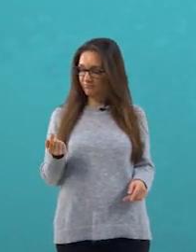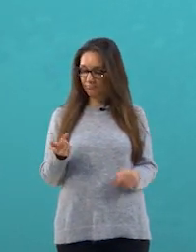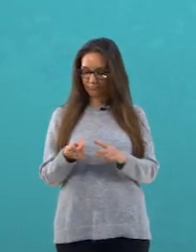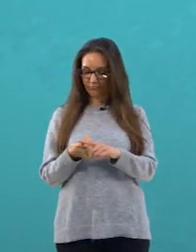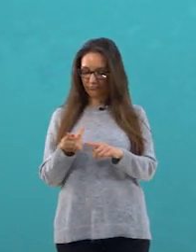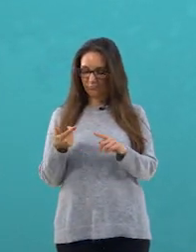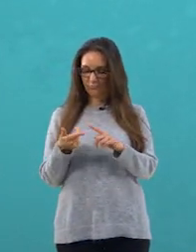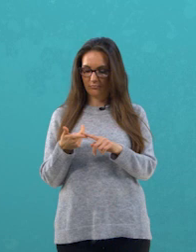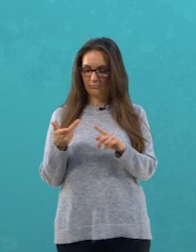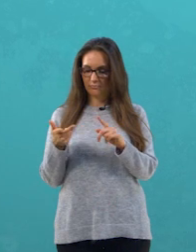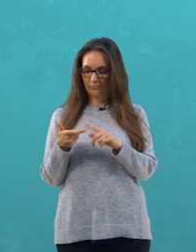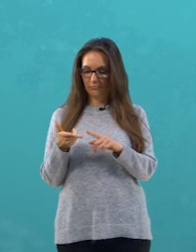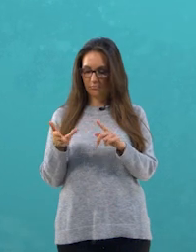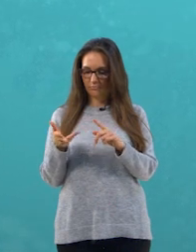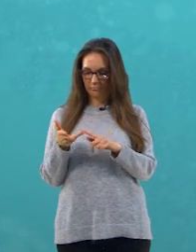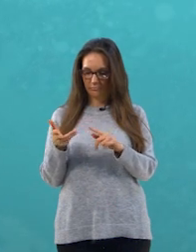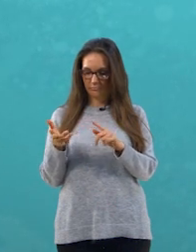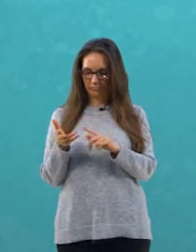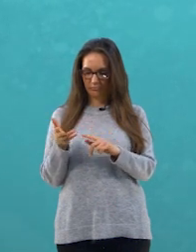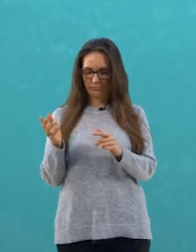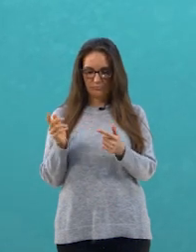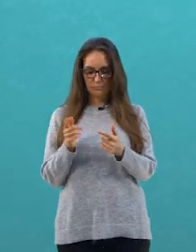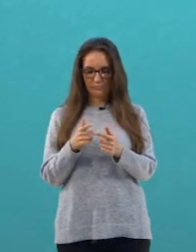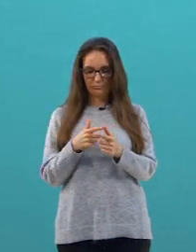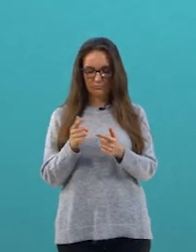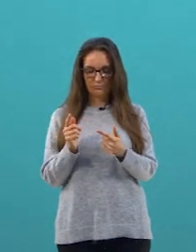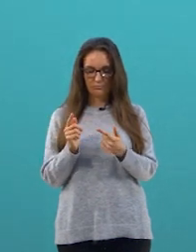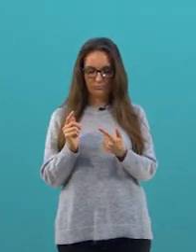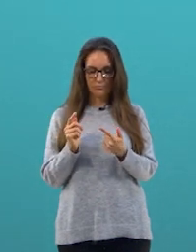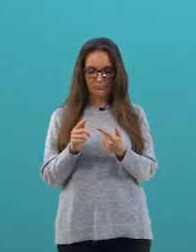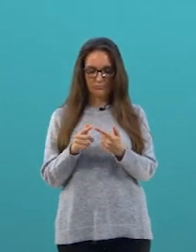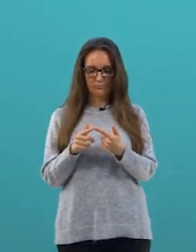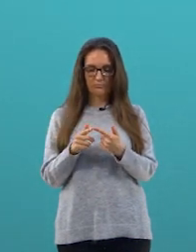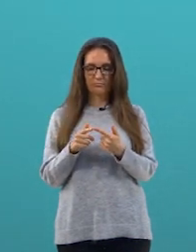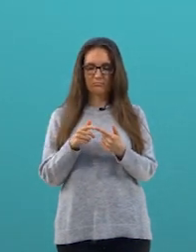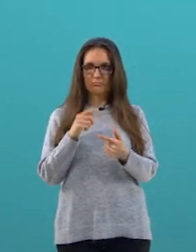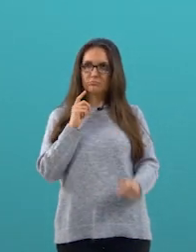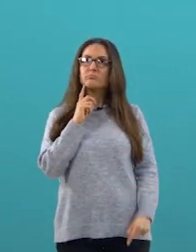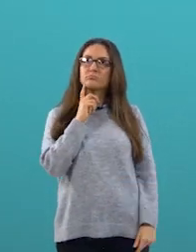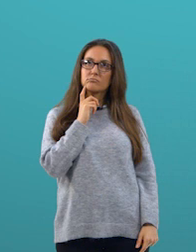bis 120 Euro ist alles dabei. Die gute Nachricht: Einige Länder haben Preisobergrenzen festgelegt.